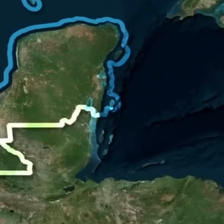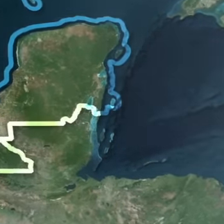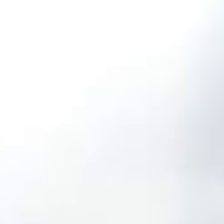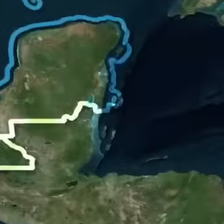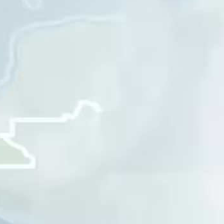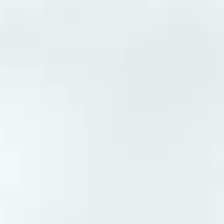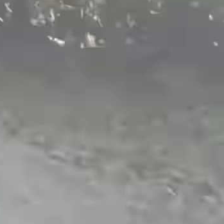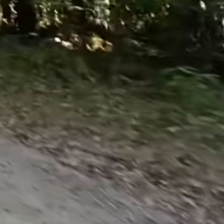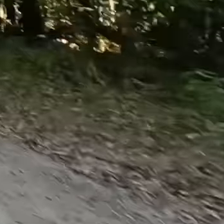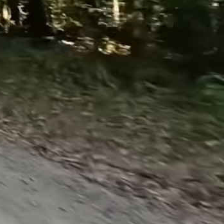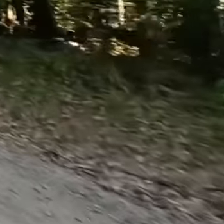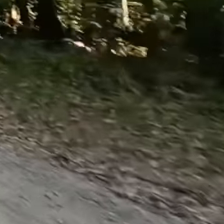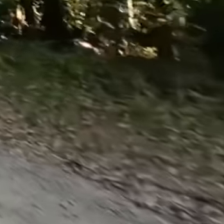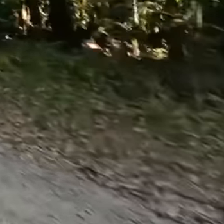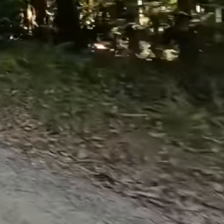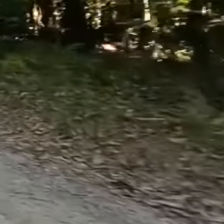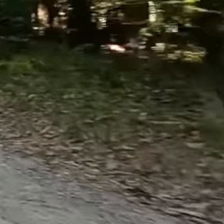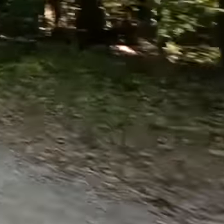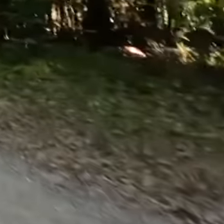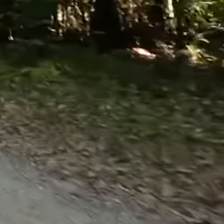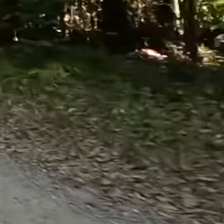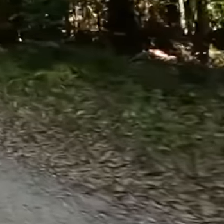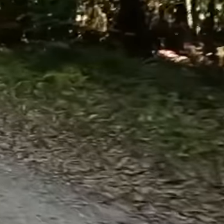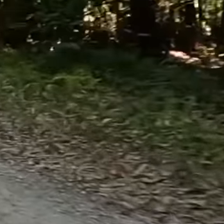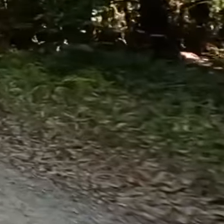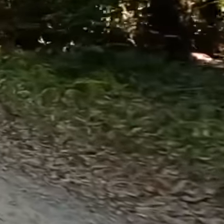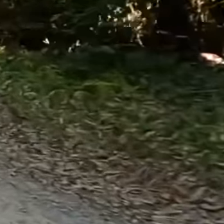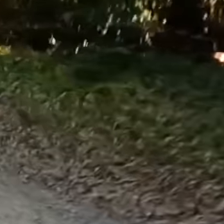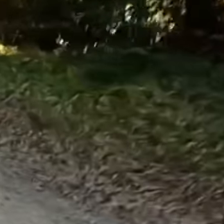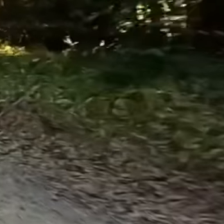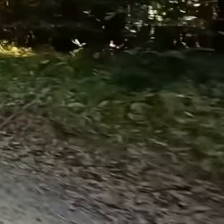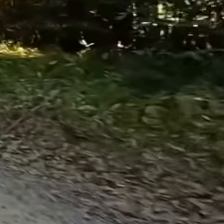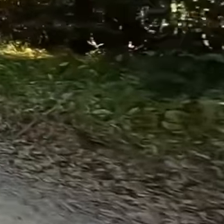Imaginen esto. Por primera vez en la historia de nuestro país, la Suprema Corte de Justicia